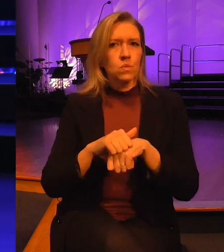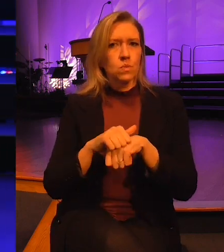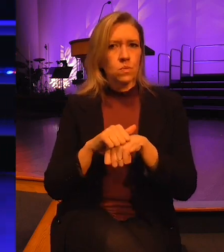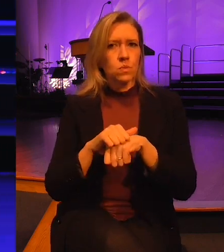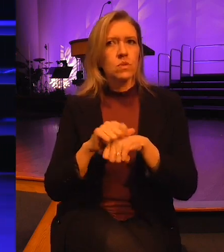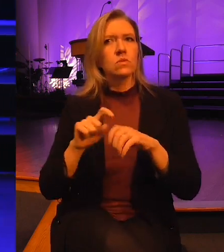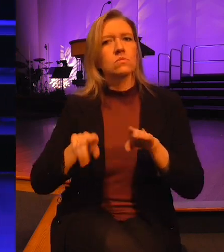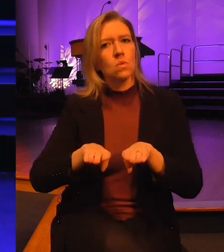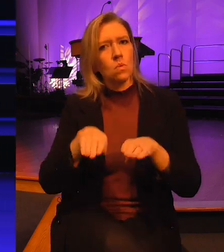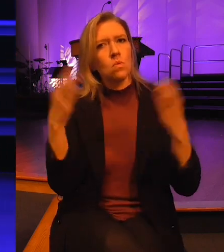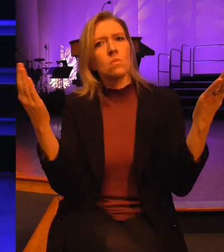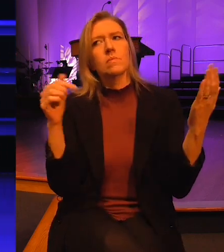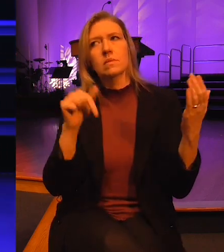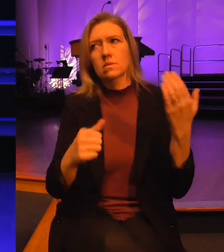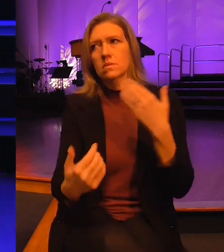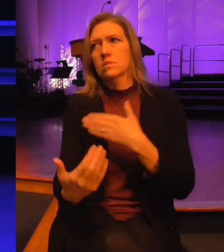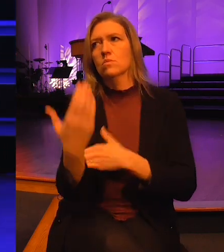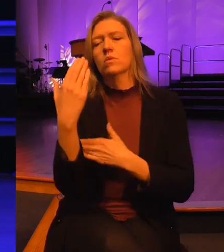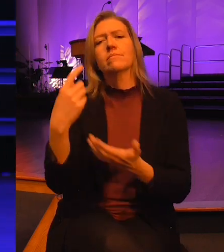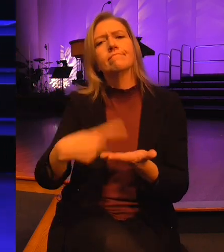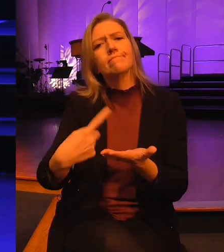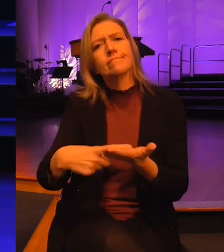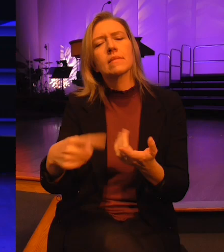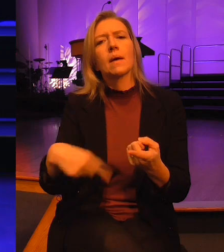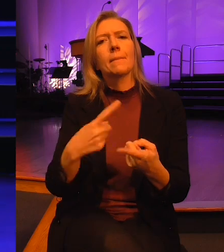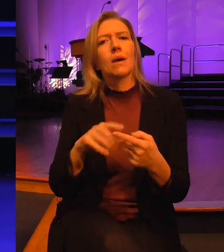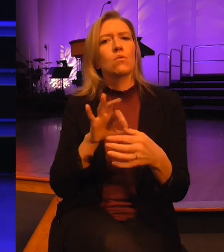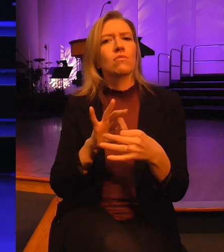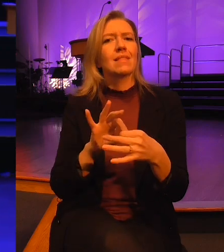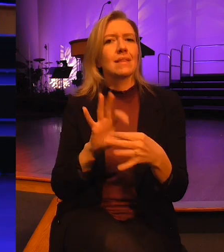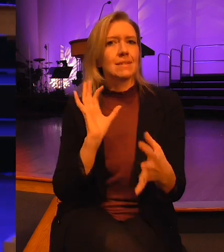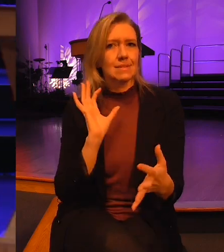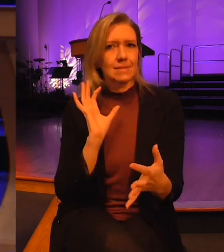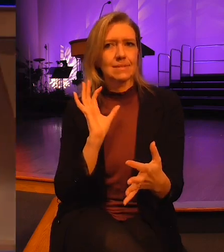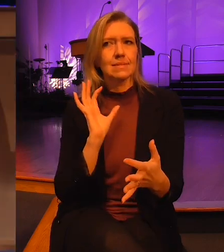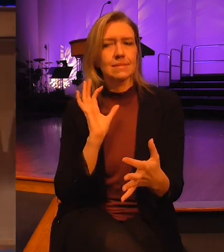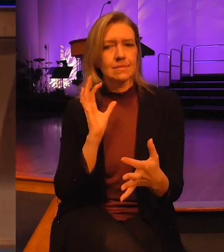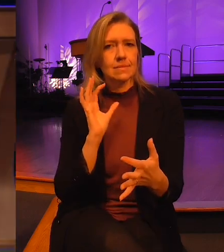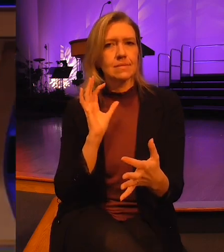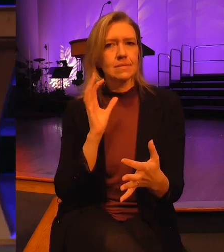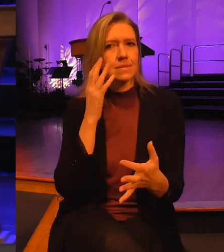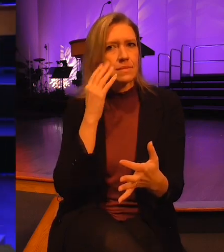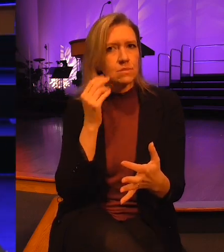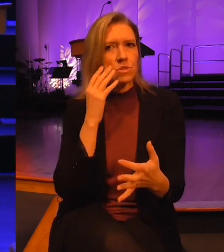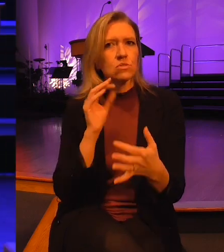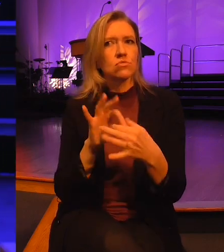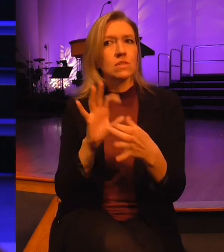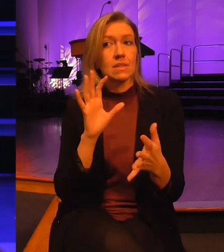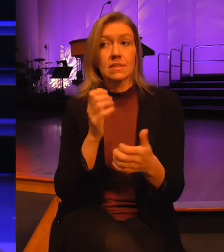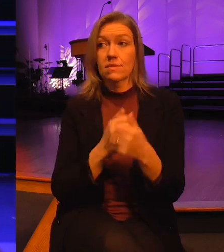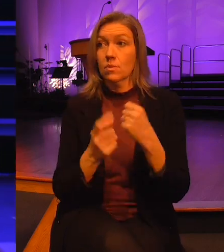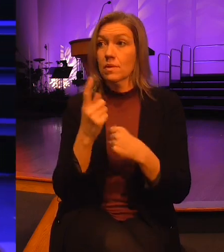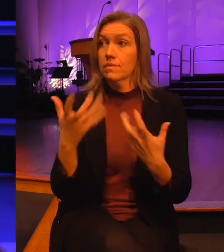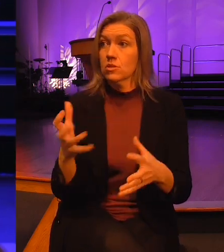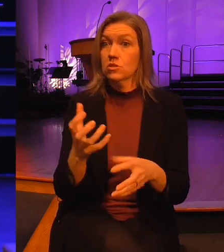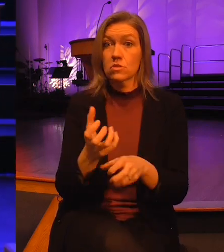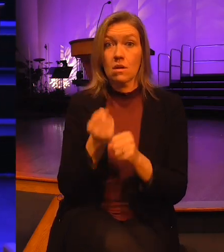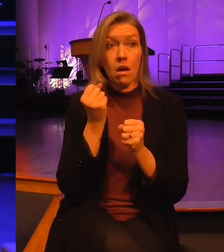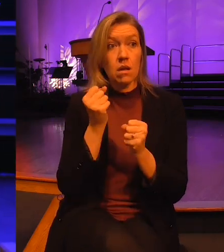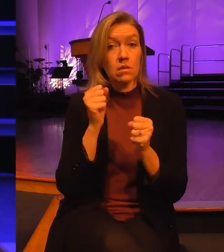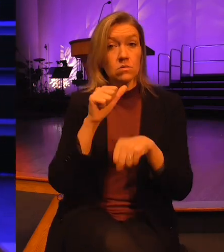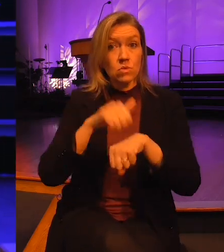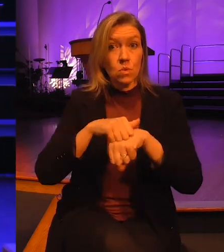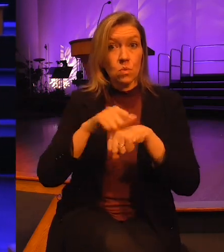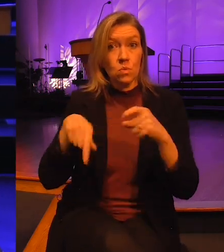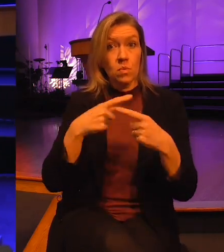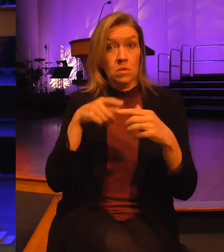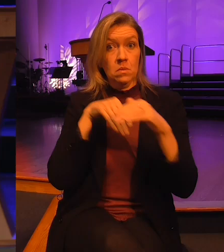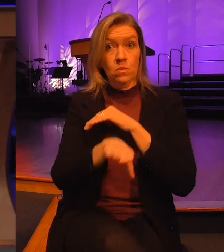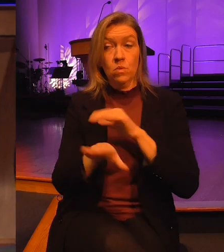con una experiencia de liberación y todos recibieron una piedra cuando usted entró, sostengámosla en alto,